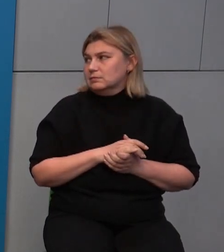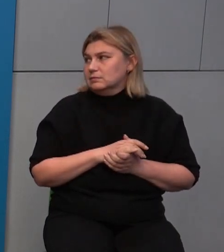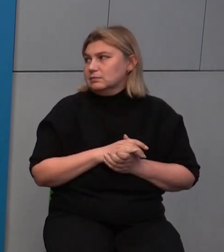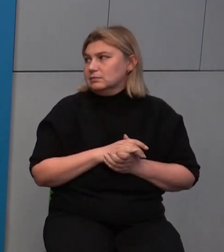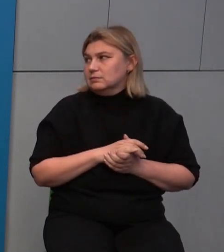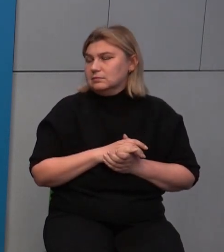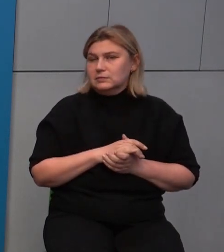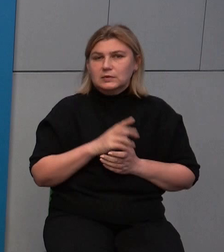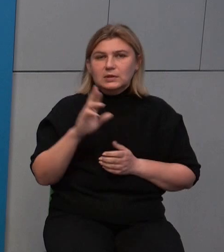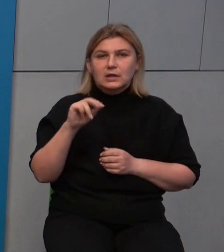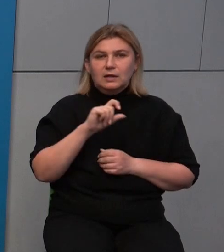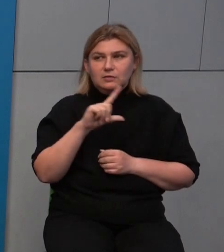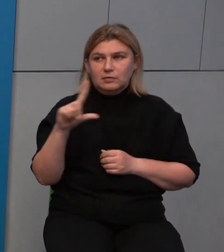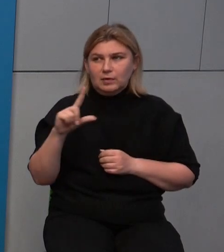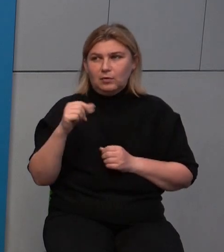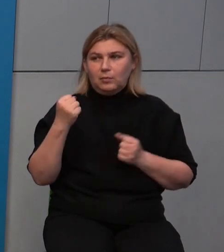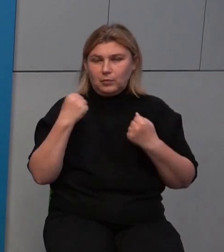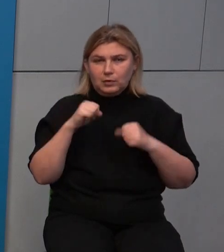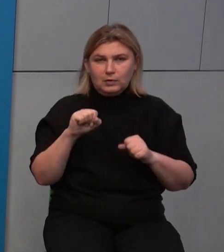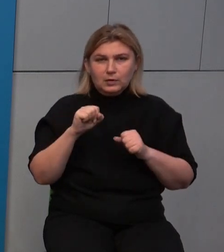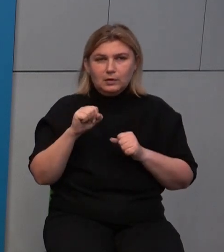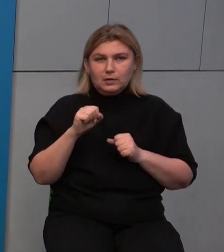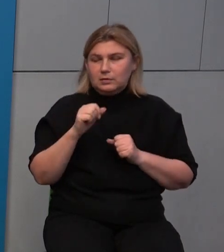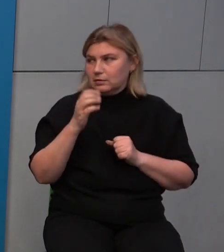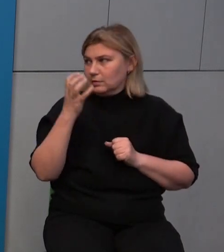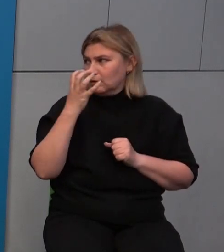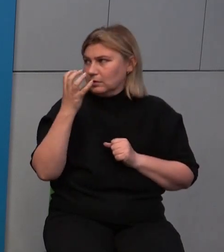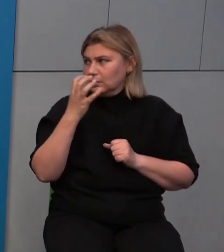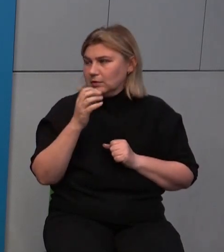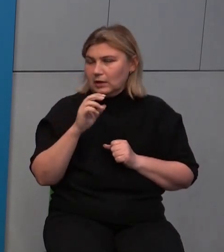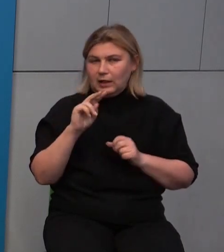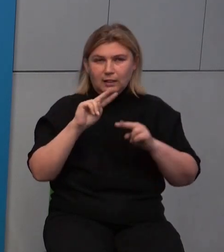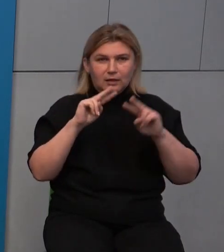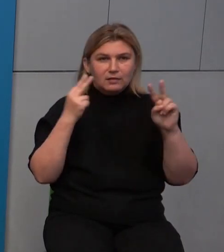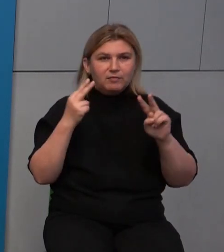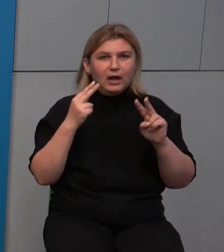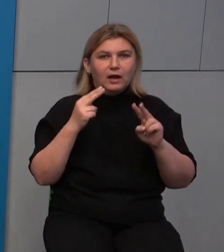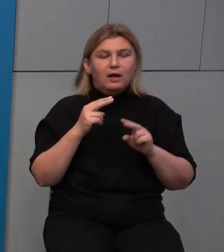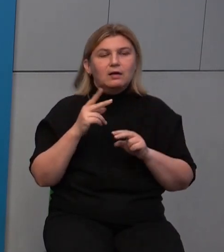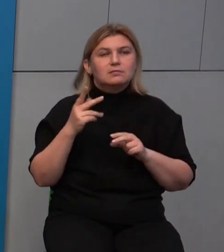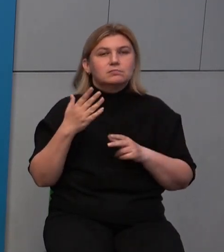Radziwiłł to był bohaterem, bo wreszcie z tej korony Litwa odeszła i tak dalej.